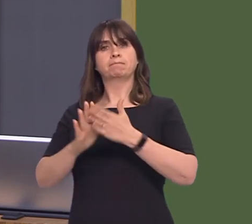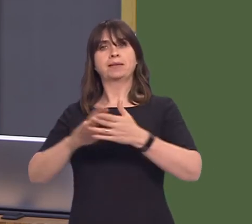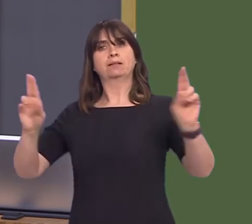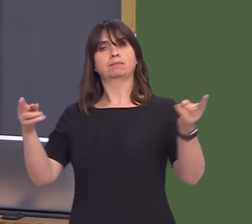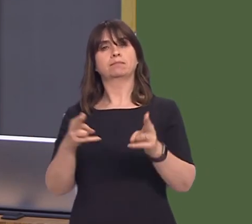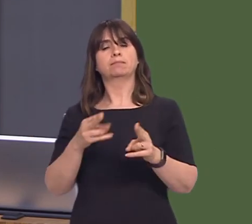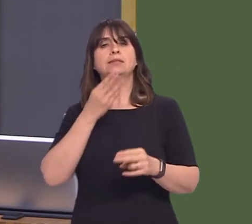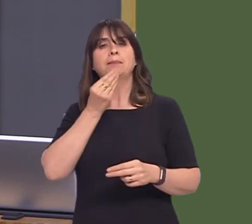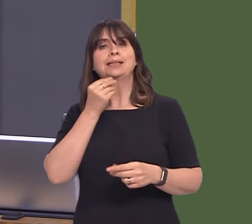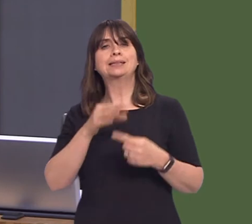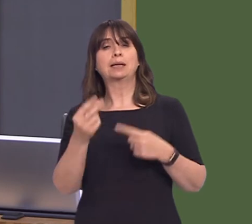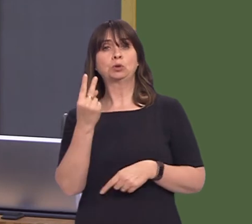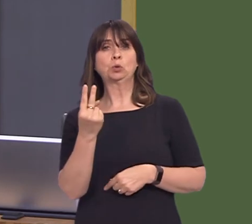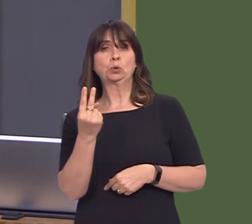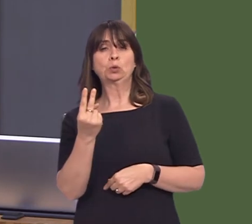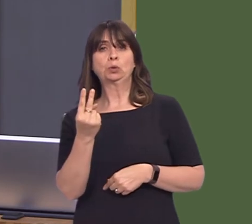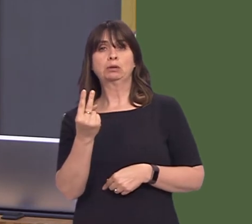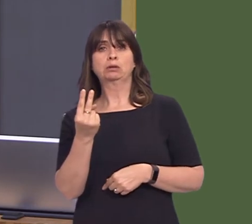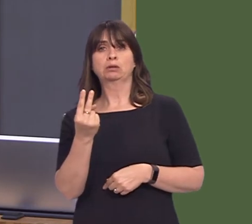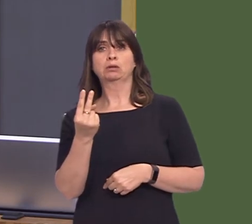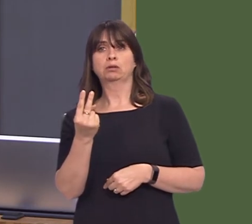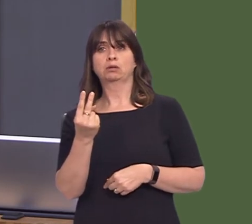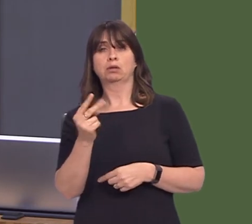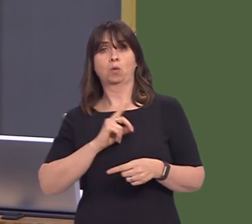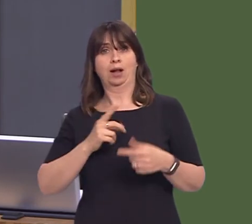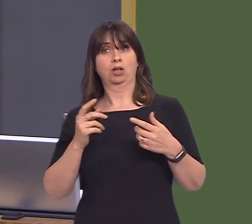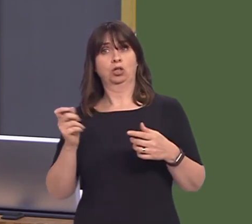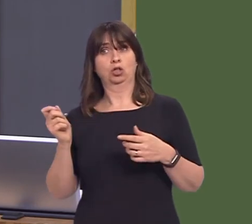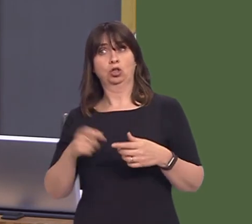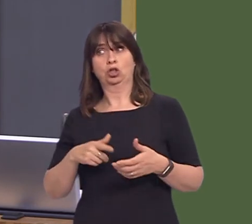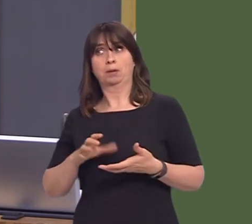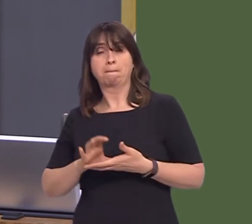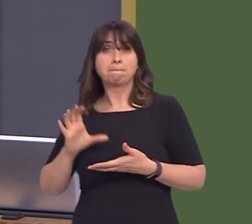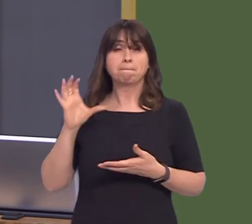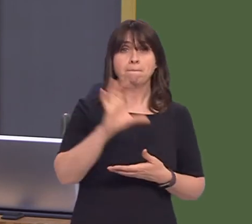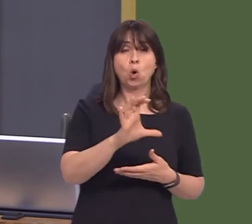cael ei fuddsoddi ar hyn o bryd, yn gwbl angenrheidiol er mwyn arbed arian i'r gwasanaeth iechyd